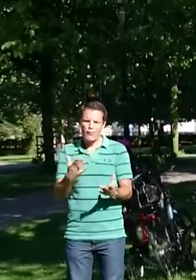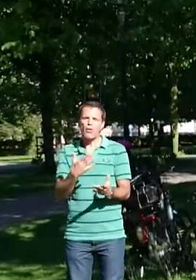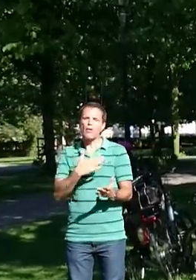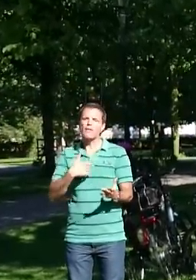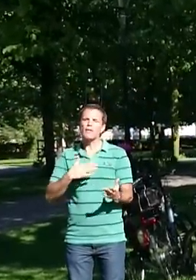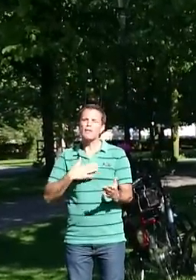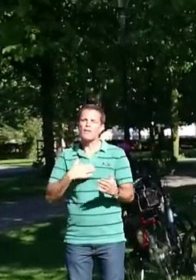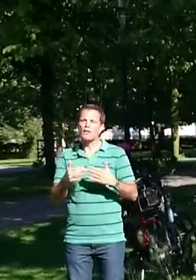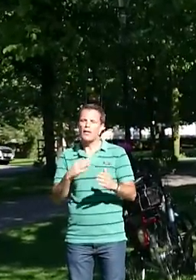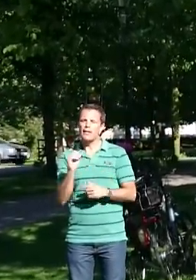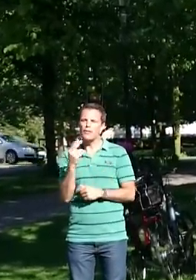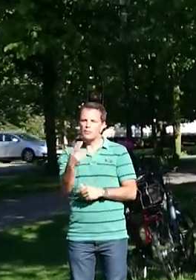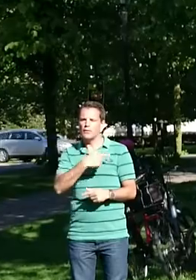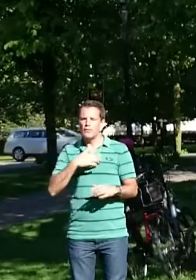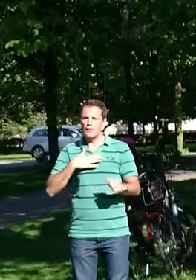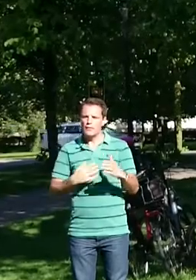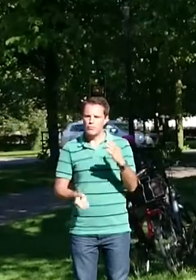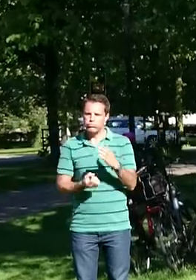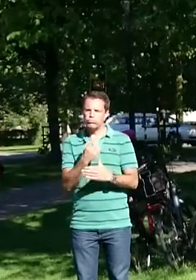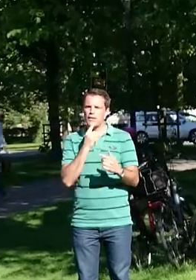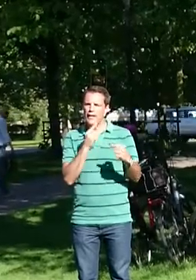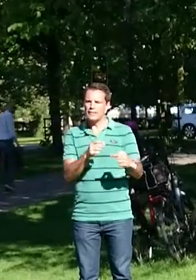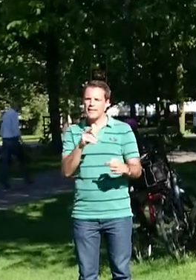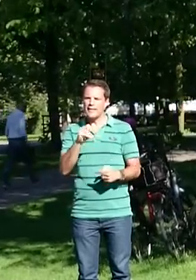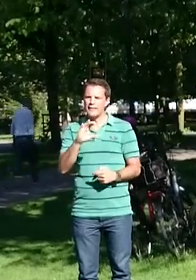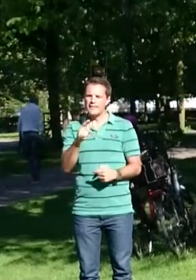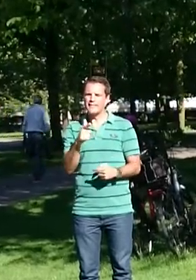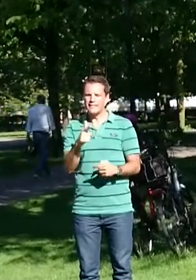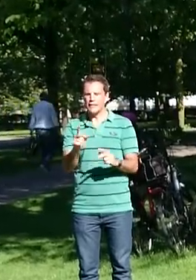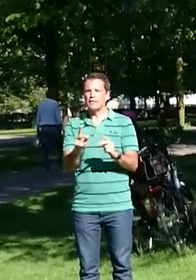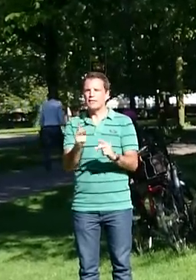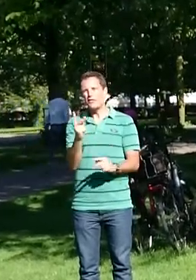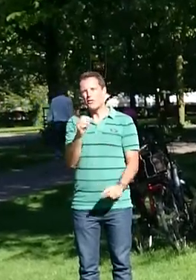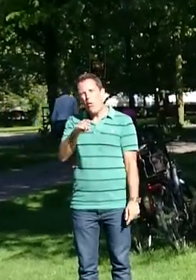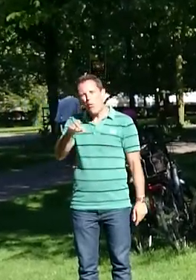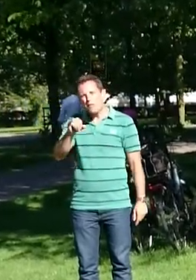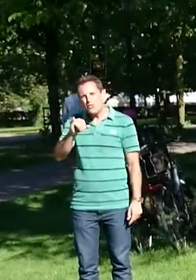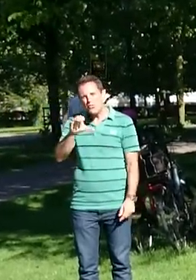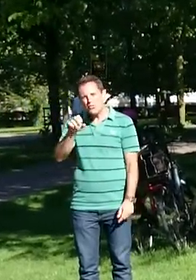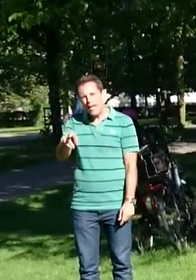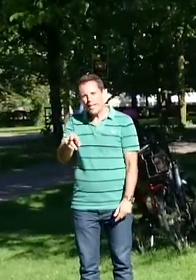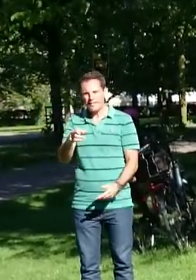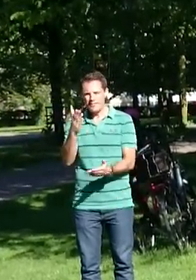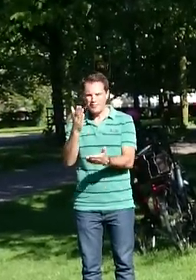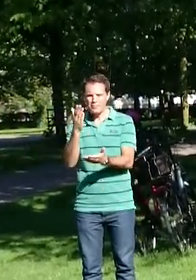Vi vill inrätta en antirasismkommissionär. Vi vill inrätta en jämställdhetskommissionär.